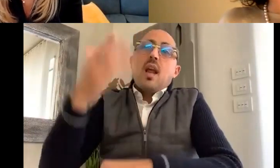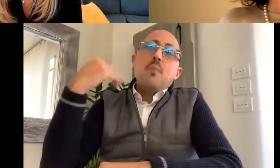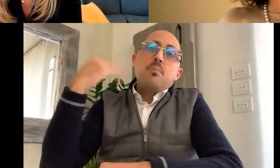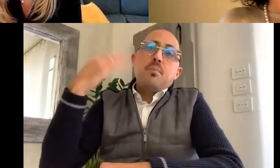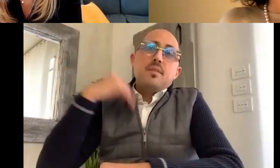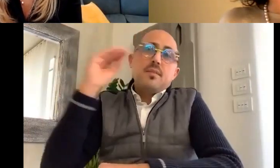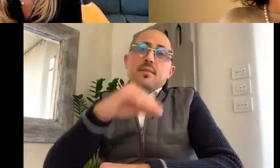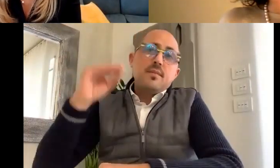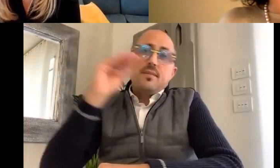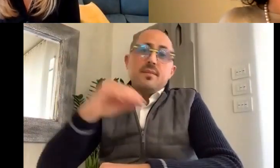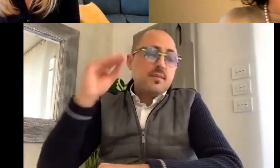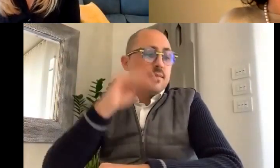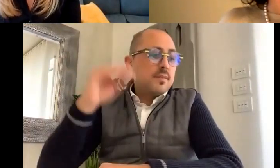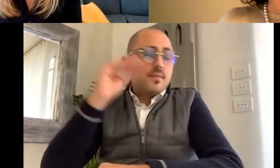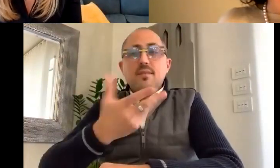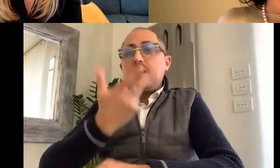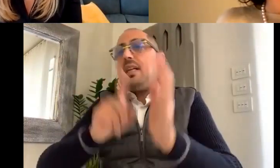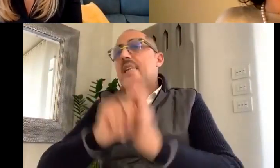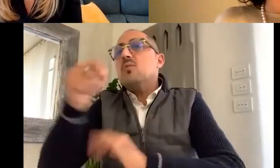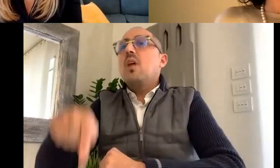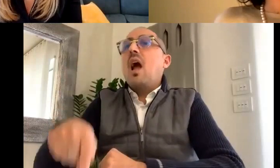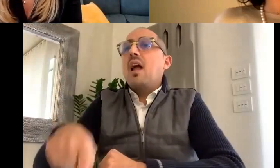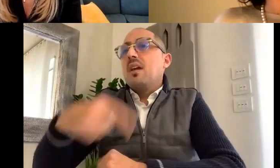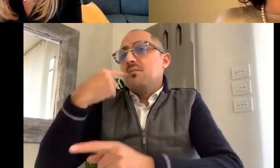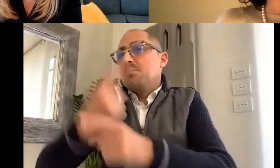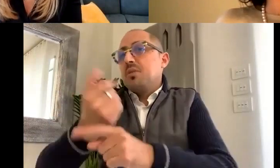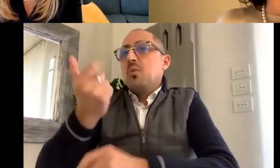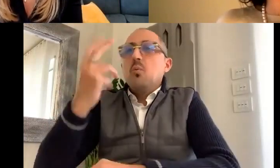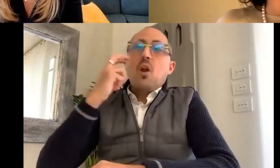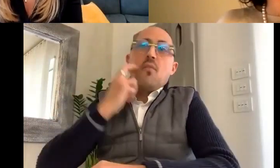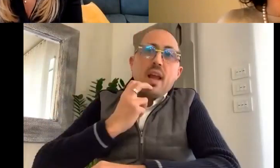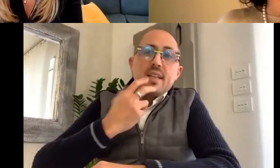tranquillità. Già da tempo noi chiediamo al ministero dell'Interno